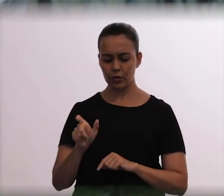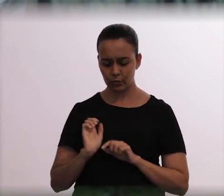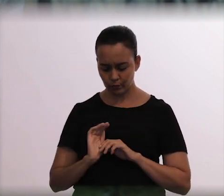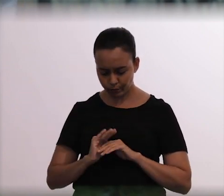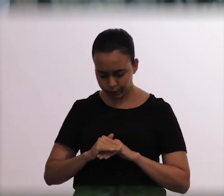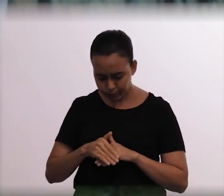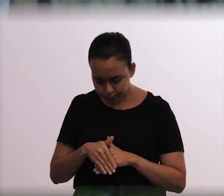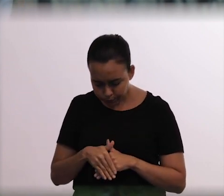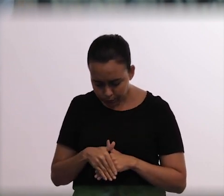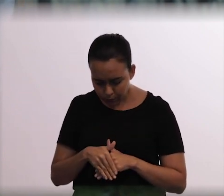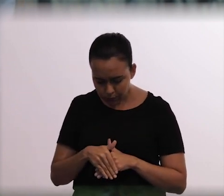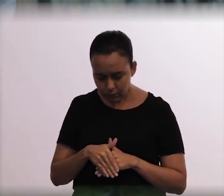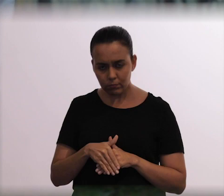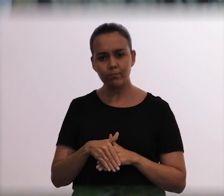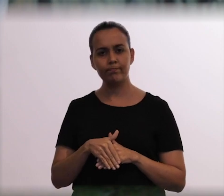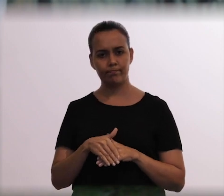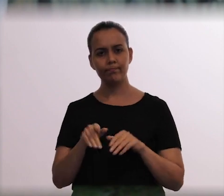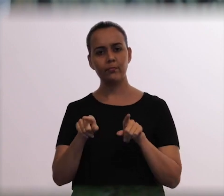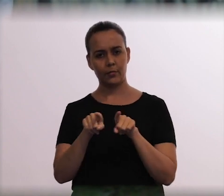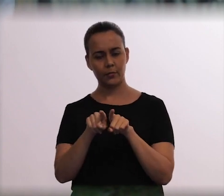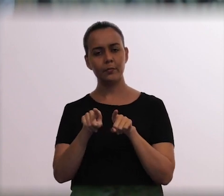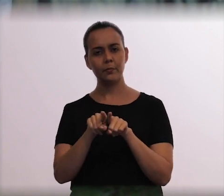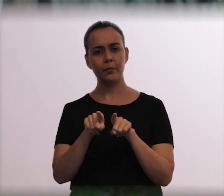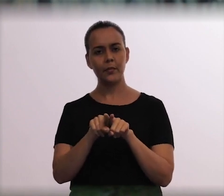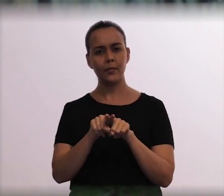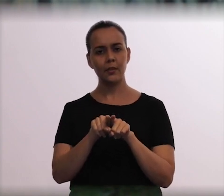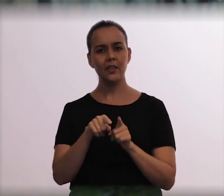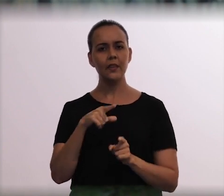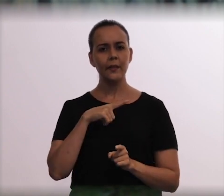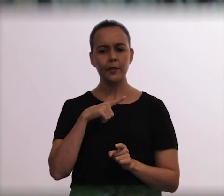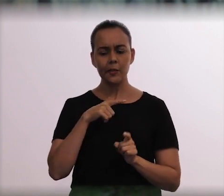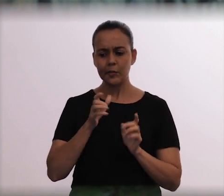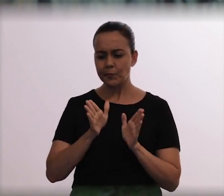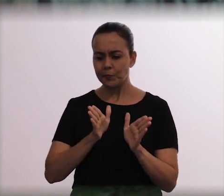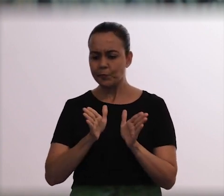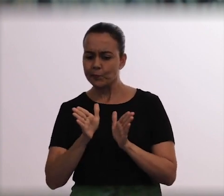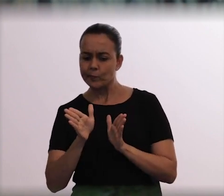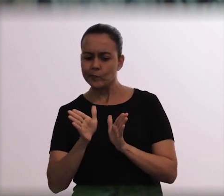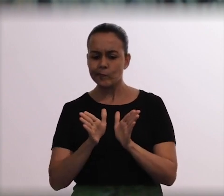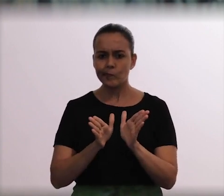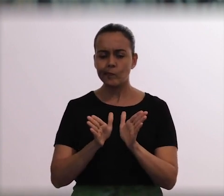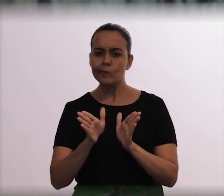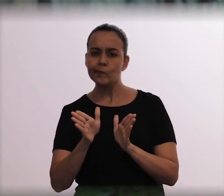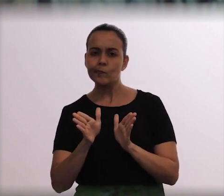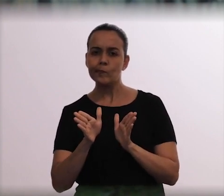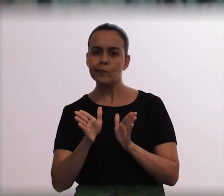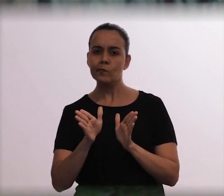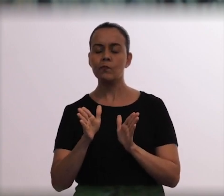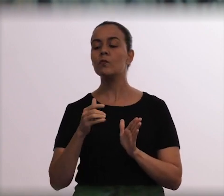Então, você tem uma dupla… Você tem uma dobradiça, daquele que toma posse da sua história